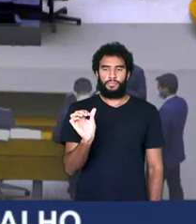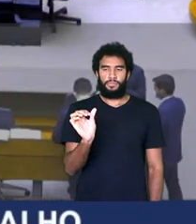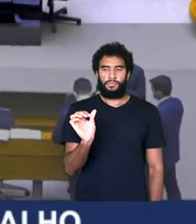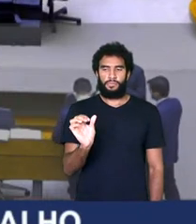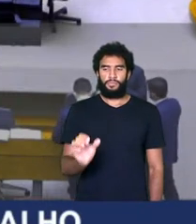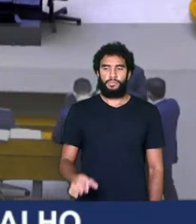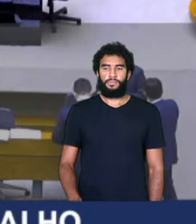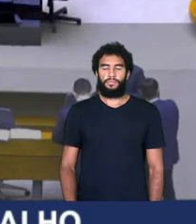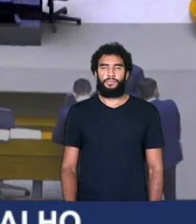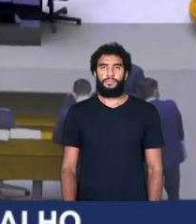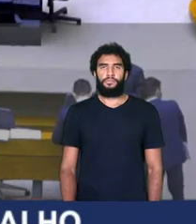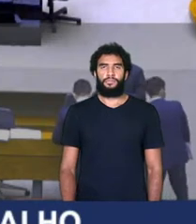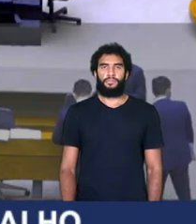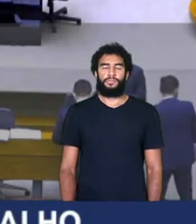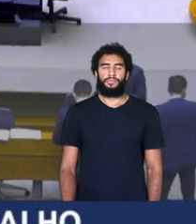APRESENTADO PELO PT, DESTAQUE